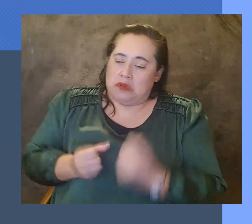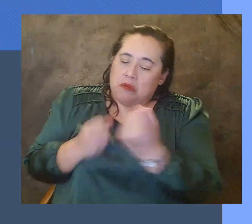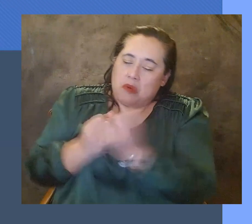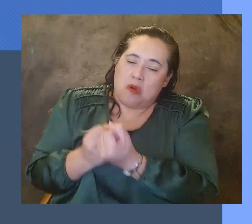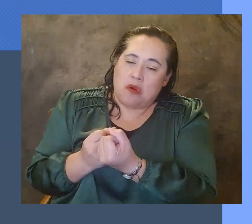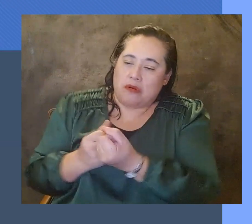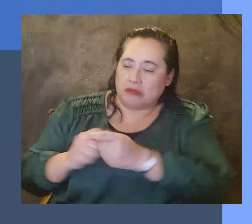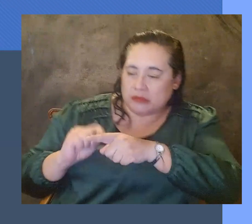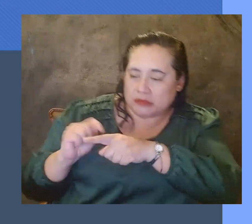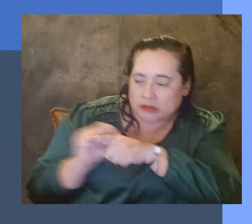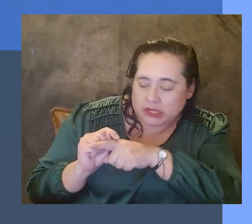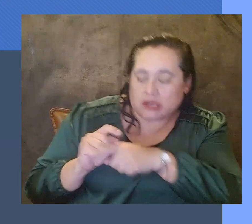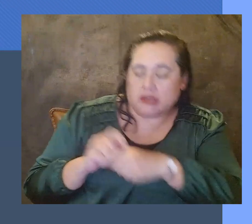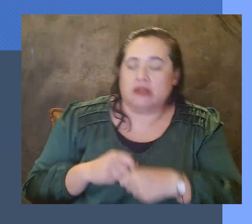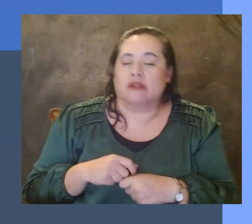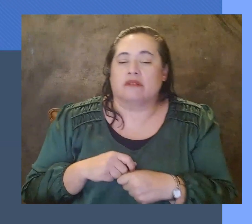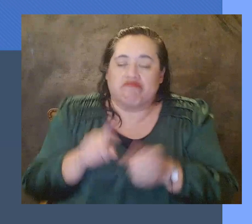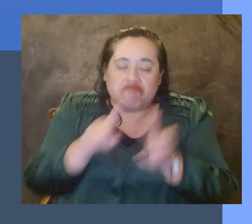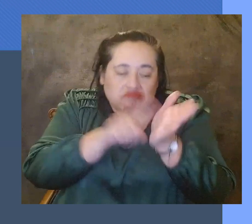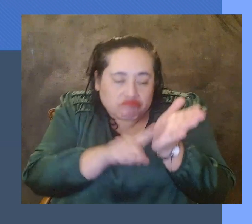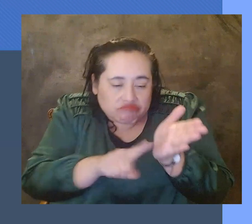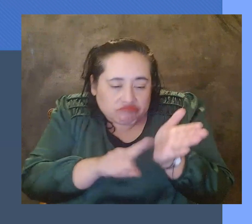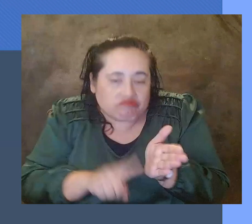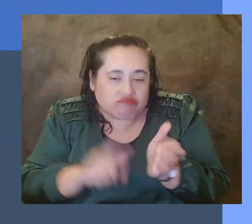capacitación, e la investigación.